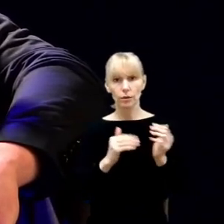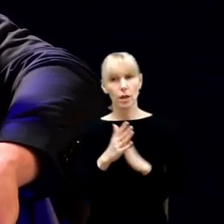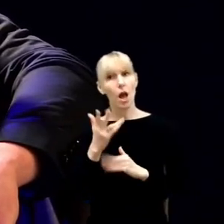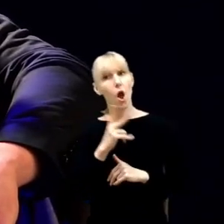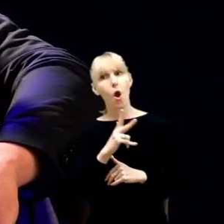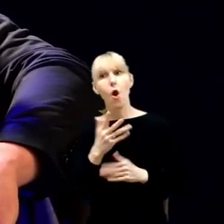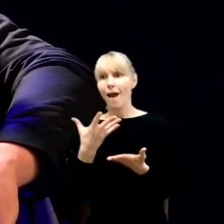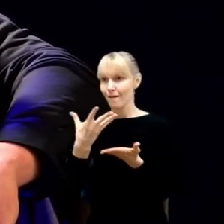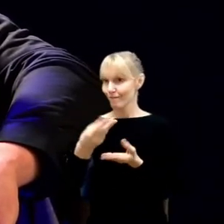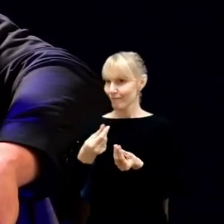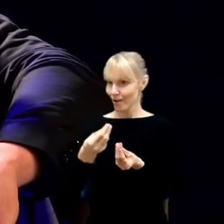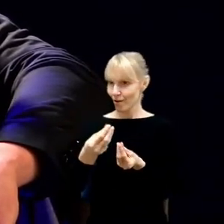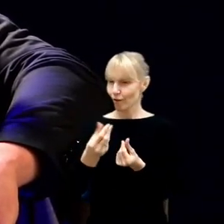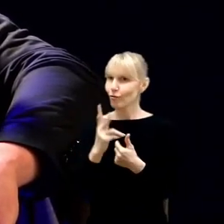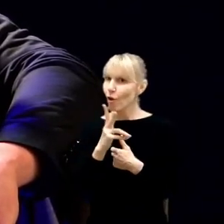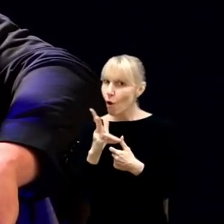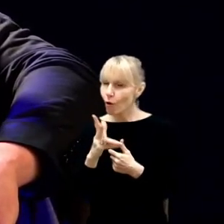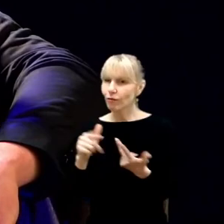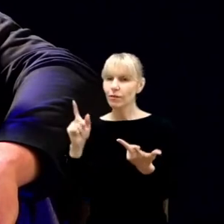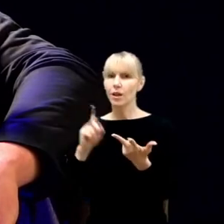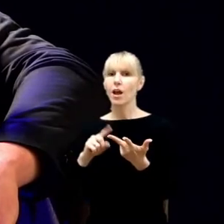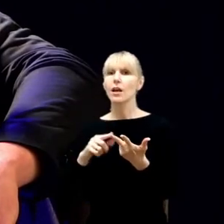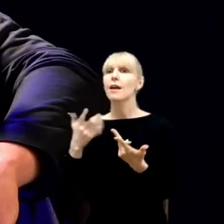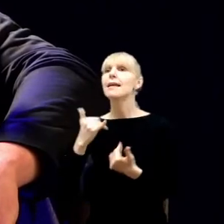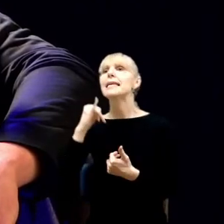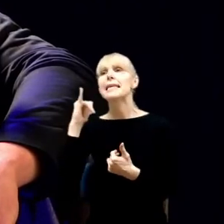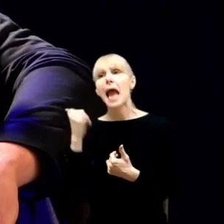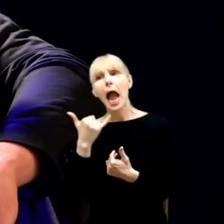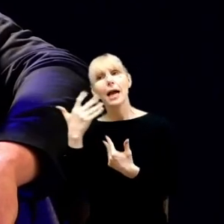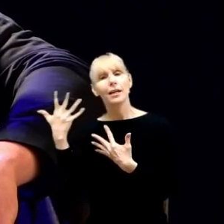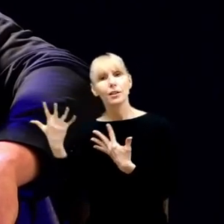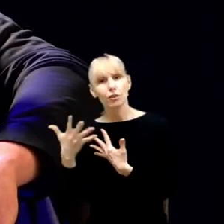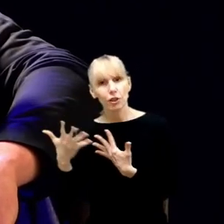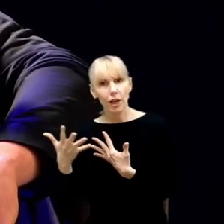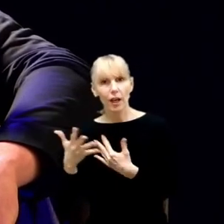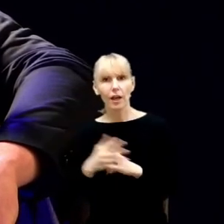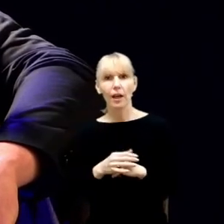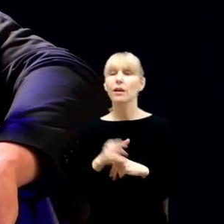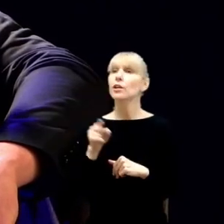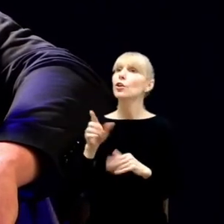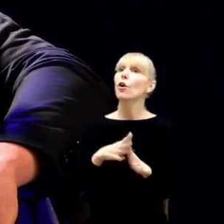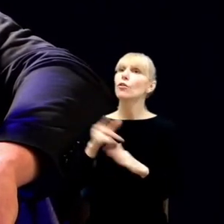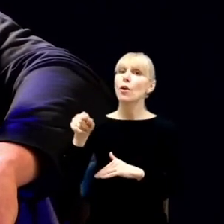ale jak się buduje, gdzie i jak się o tym budowaniu myśli.